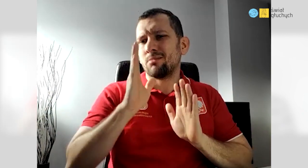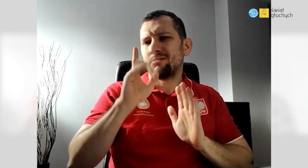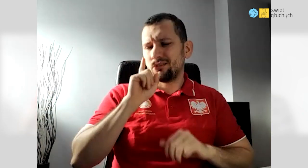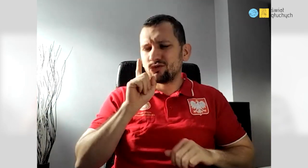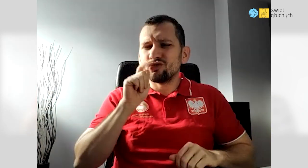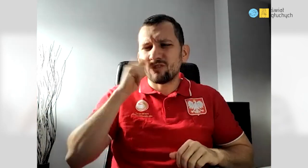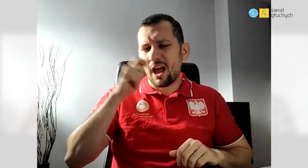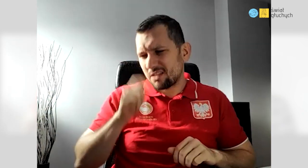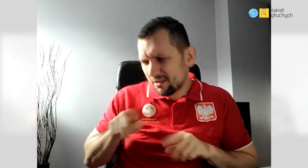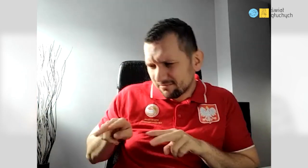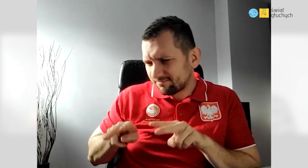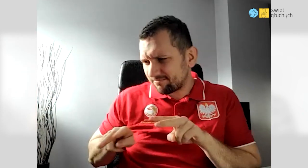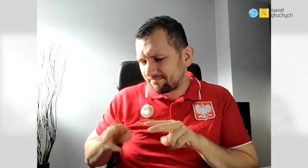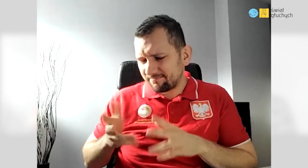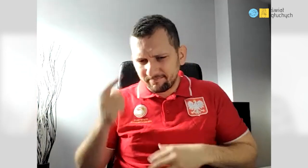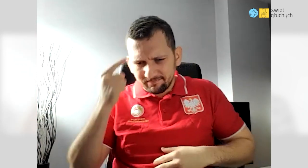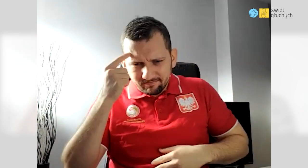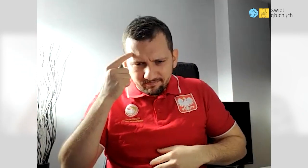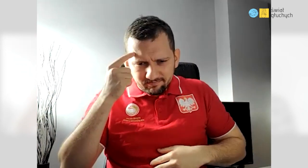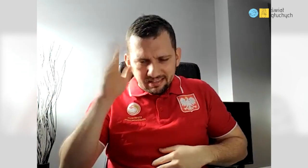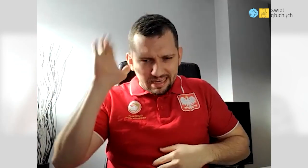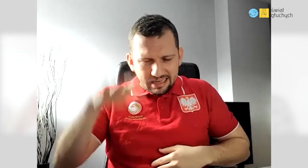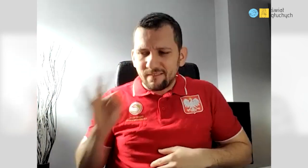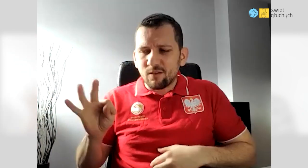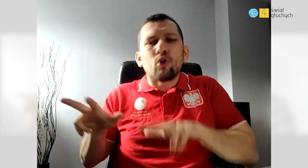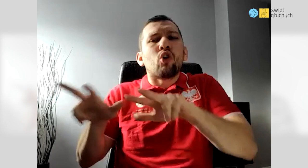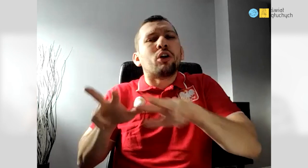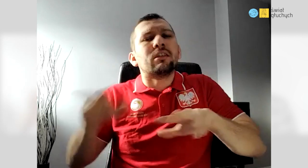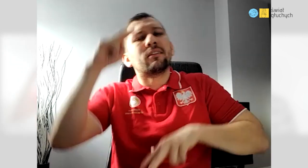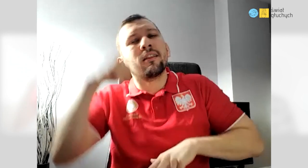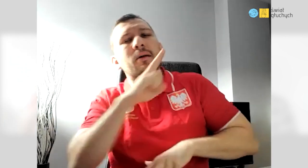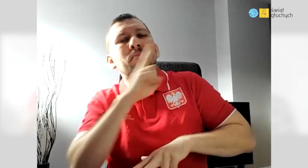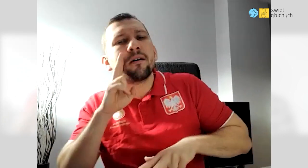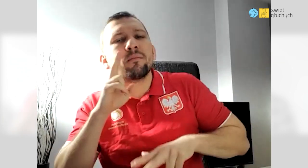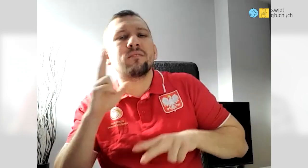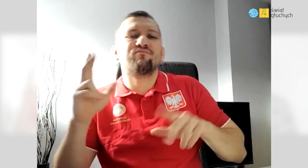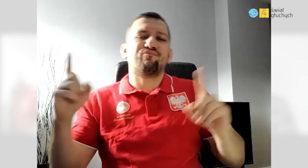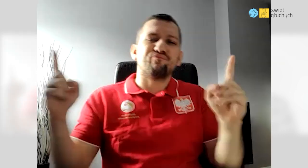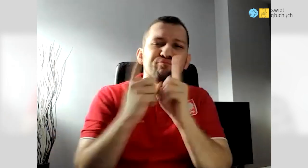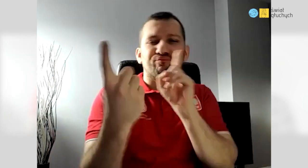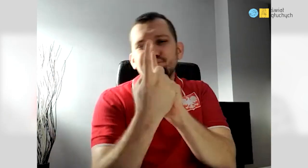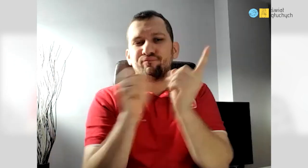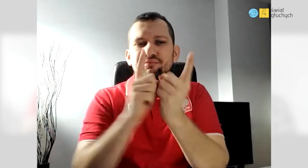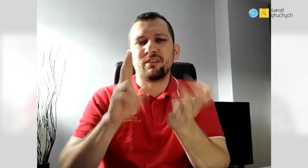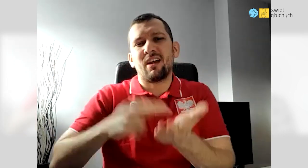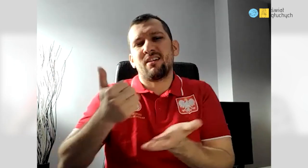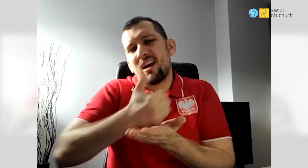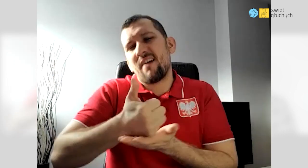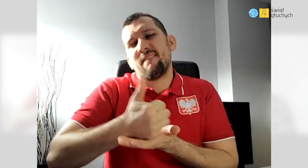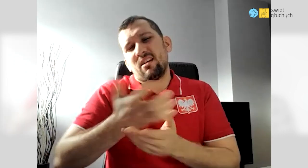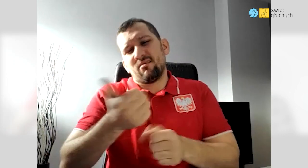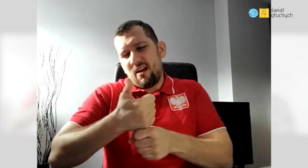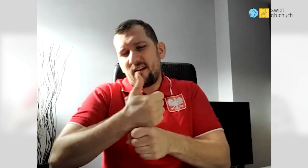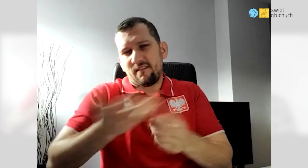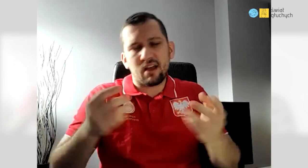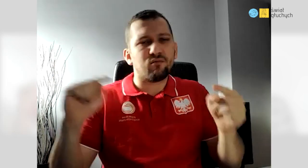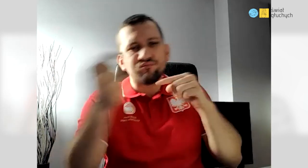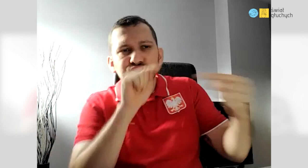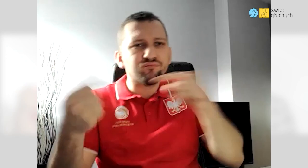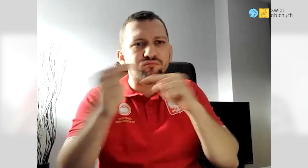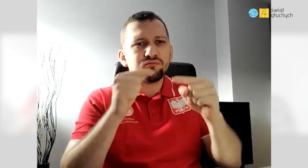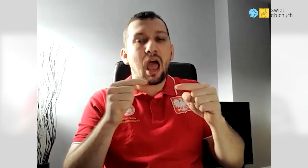Później dziadek zwołał spotkanie rodzinne w sprawie mojego pływania.